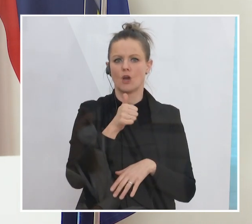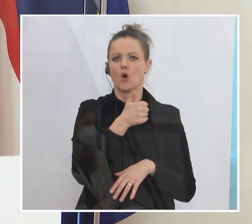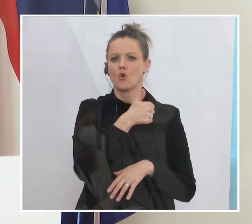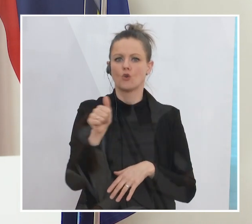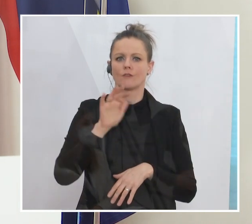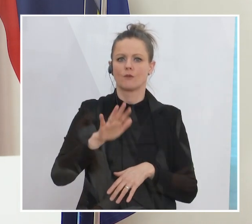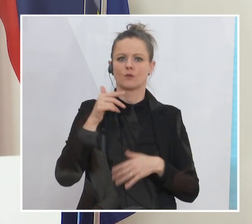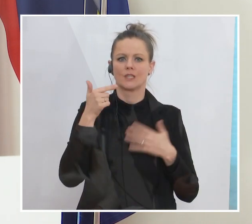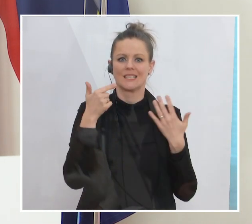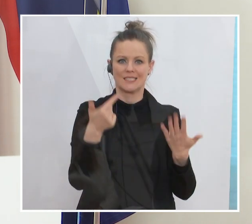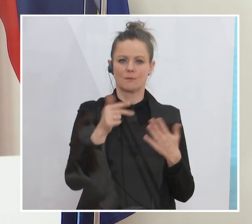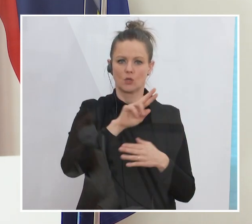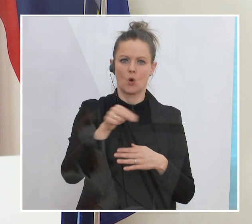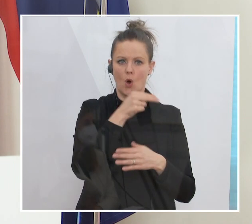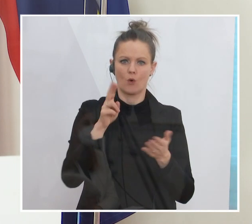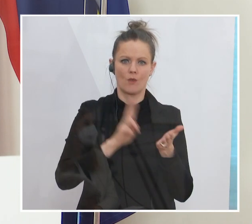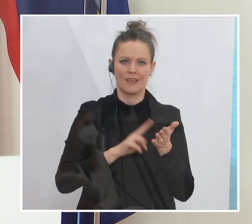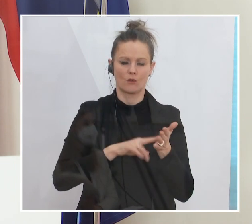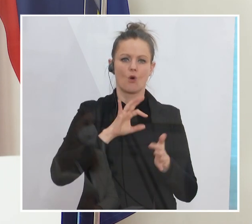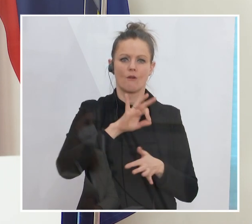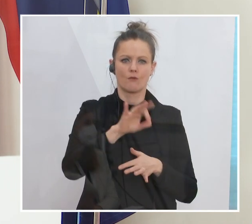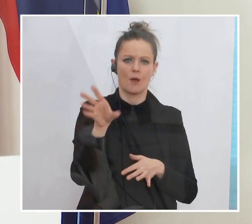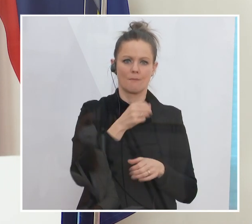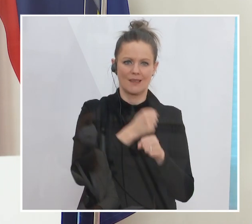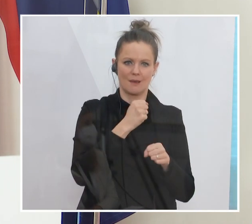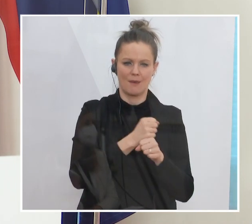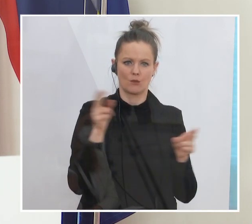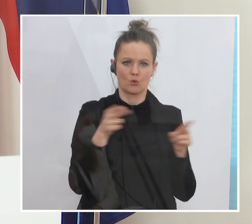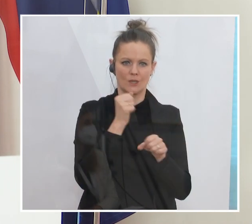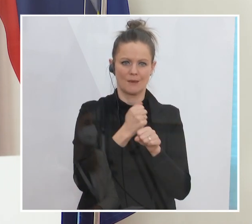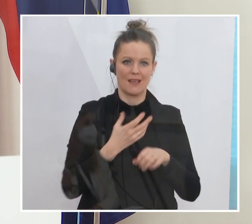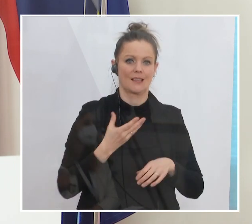netto auch den Mitarbeiterinnen und Mitarbeitern in der Kurzarbeit geben. Insgesamt soll das dann